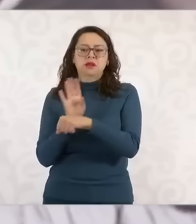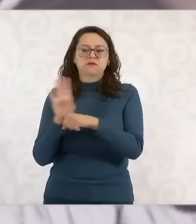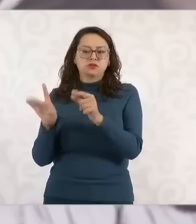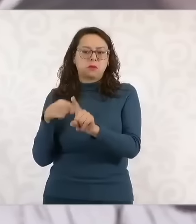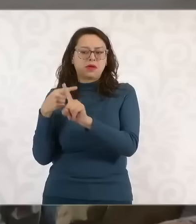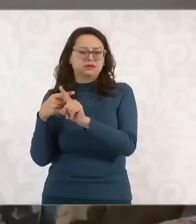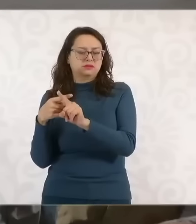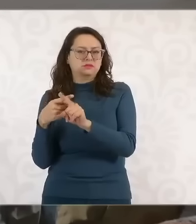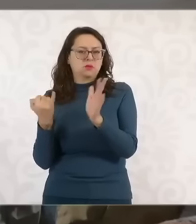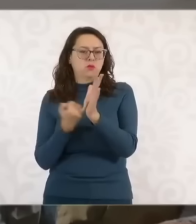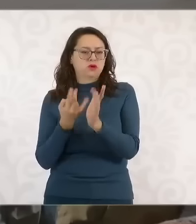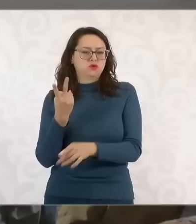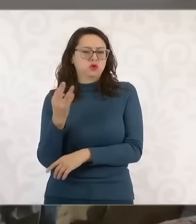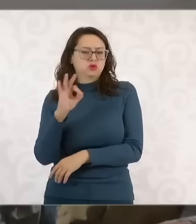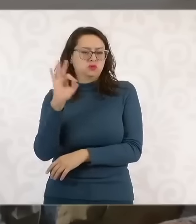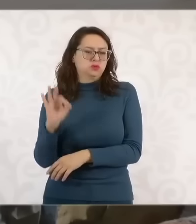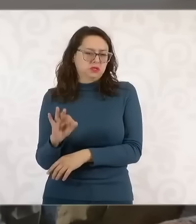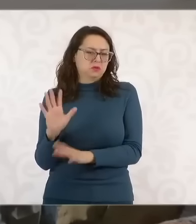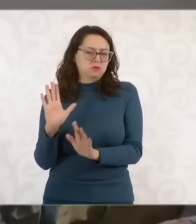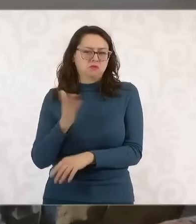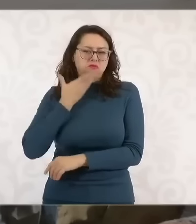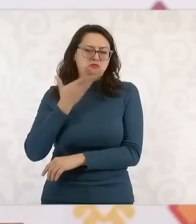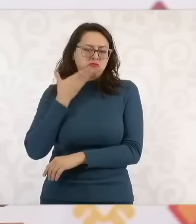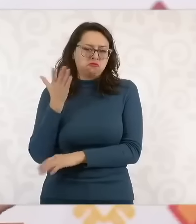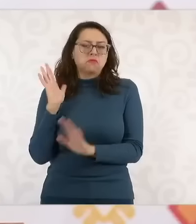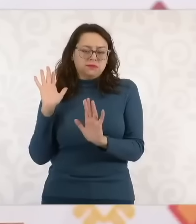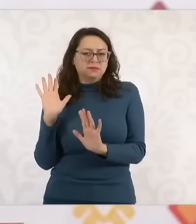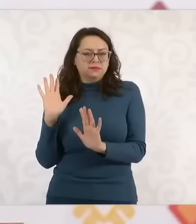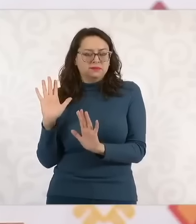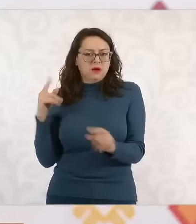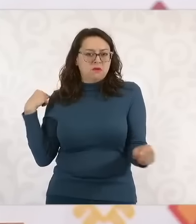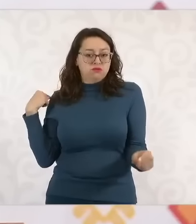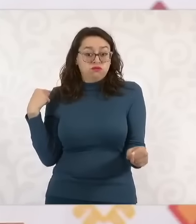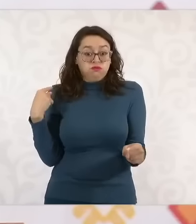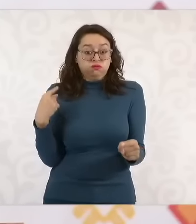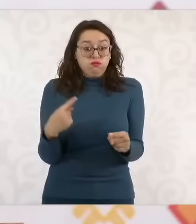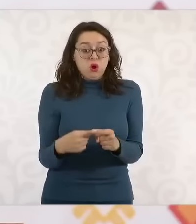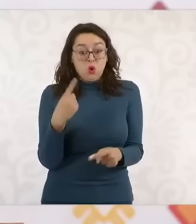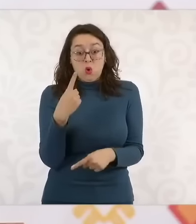Cambia el sistema, evidentemente, en este último largo año en materia comercial,